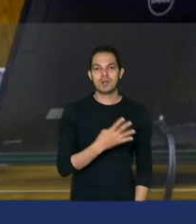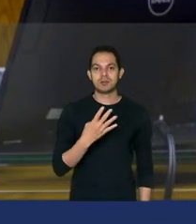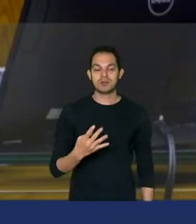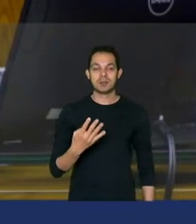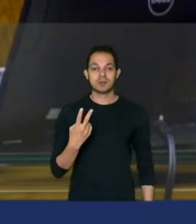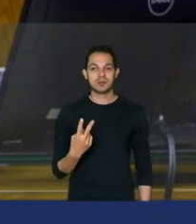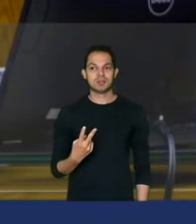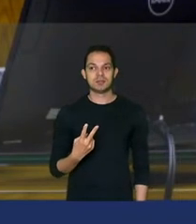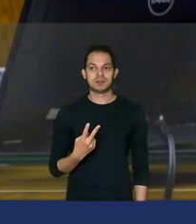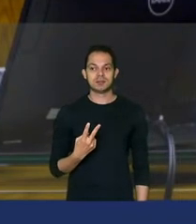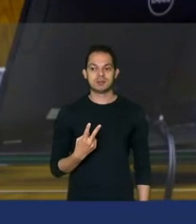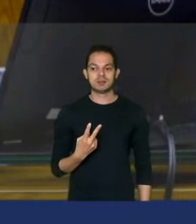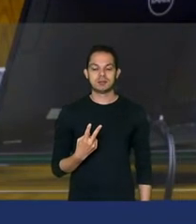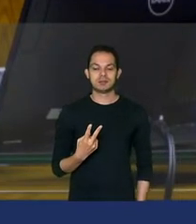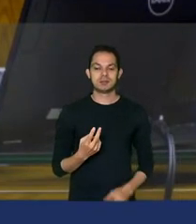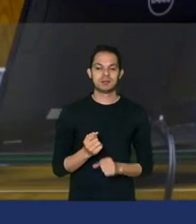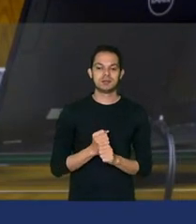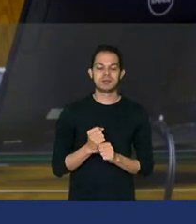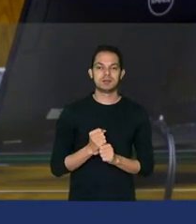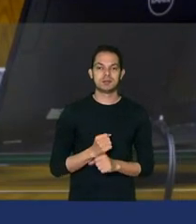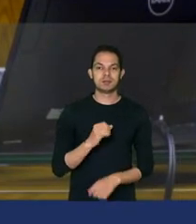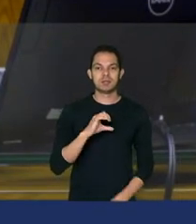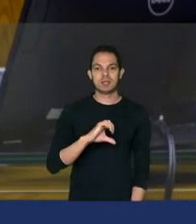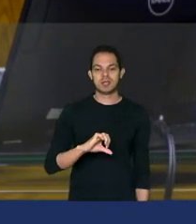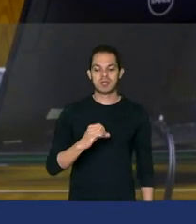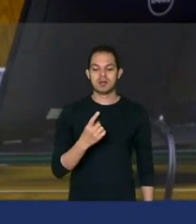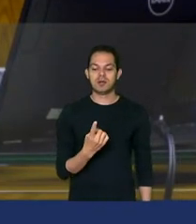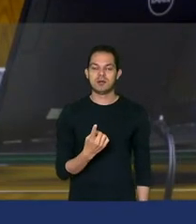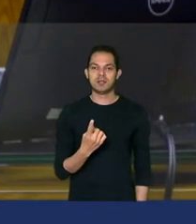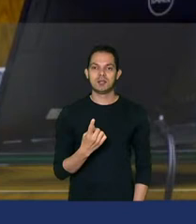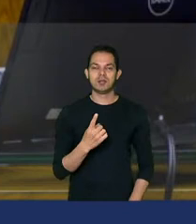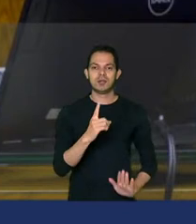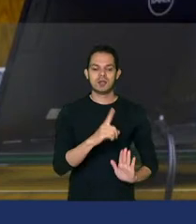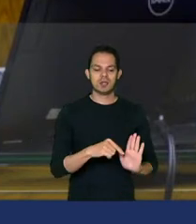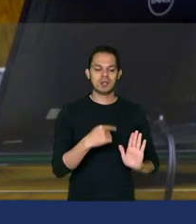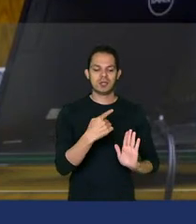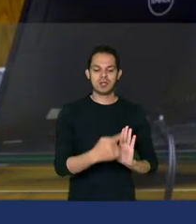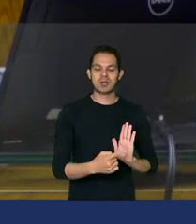É ORDEM DO DIA. CONTINUAÇÃO DA VOTAÇÃO EM TURNO ÚNICO